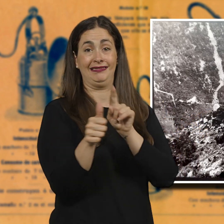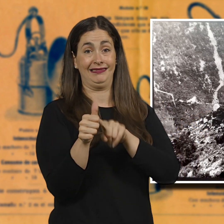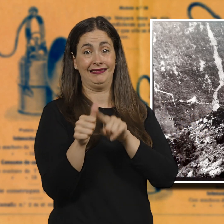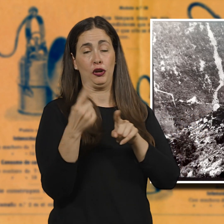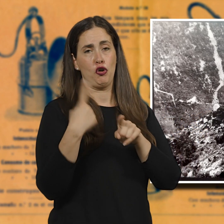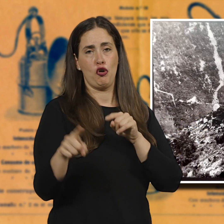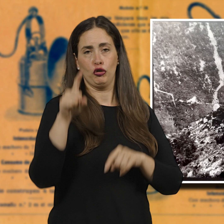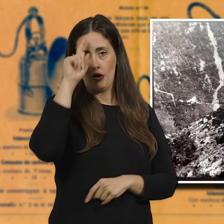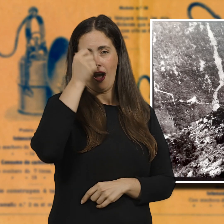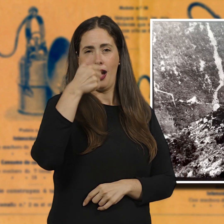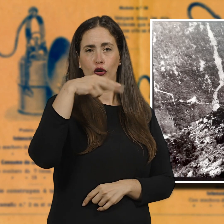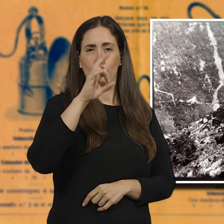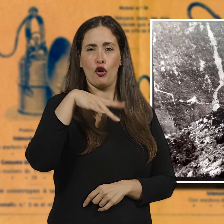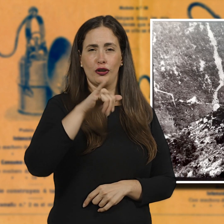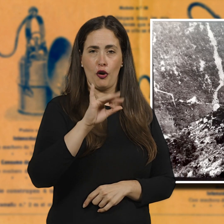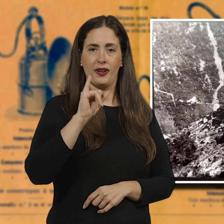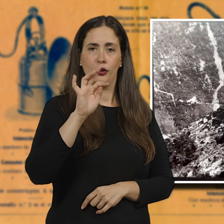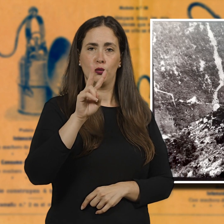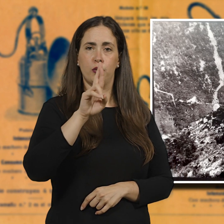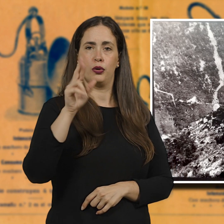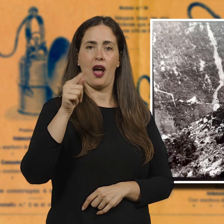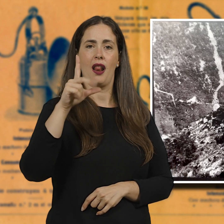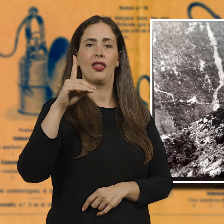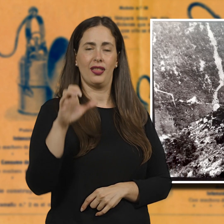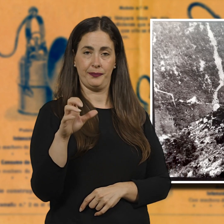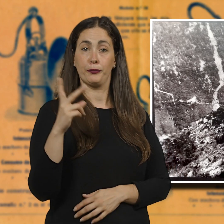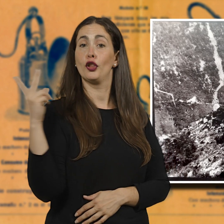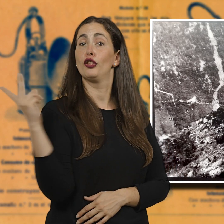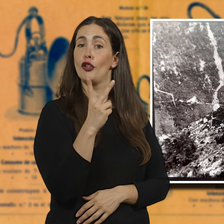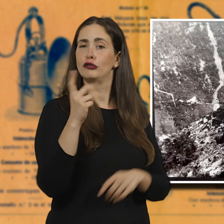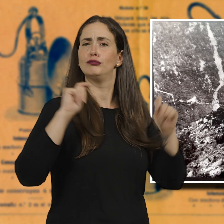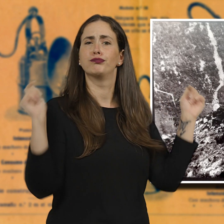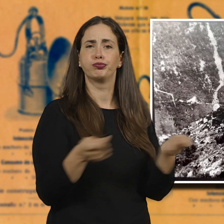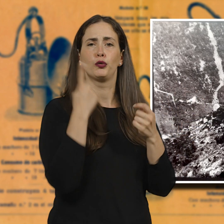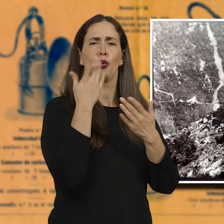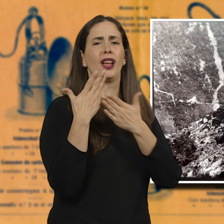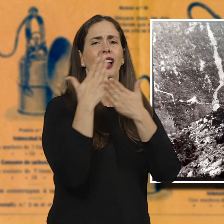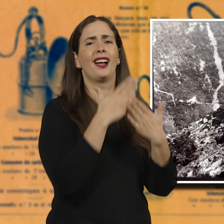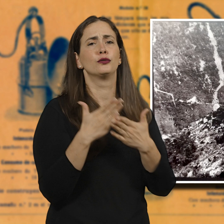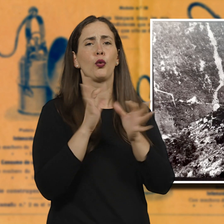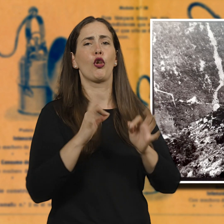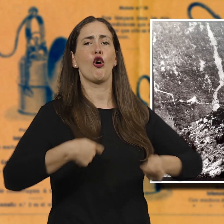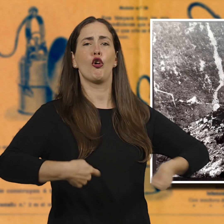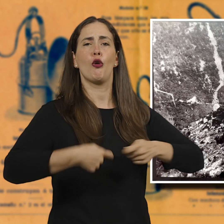el qual, juntament amb Antonio Iturralde, va publicar l’Estudio comercial